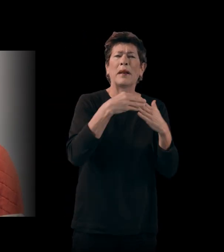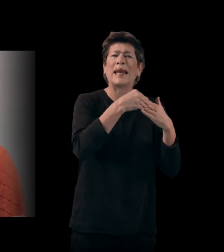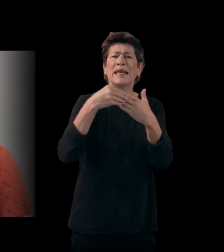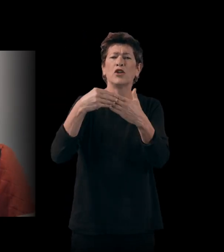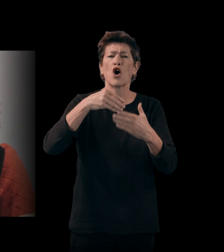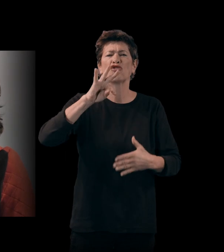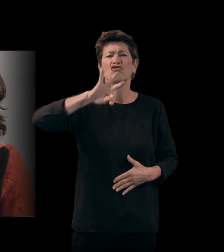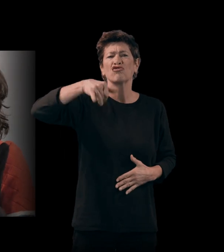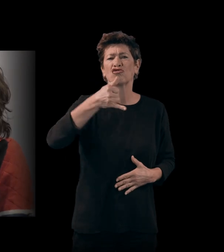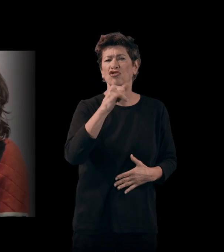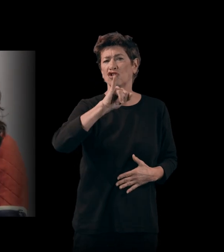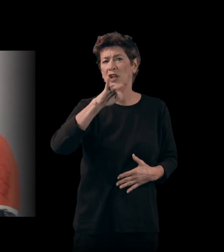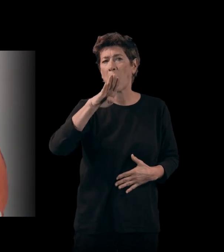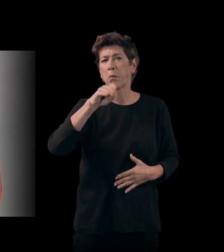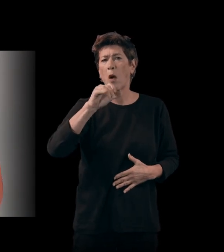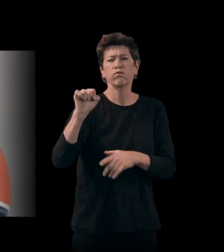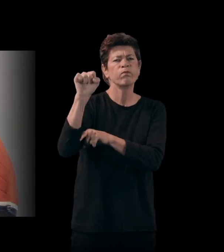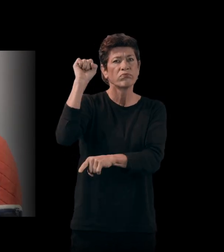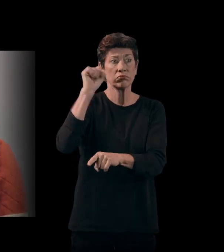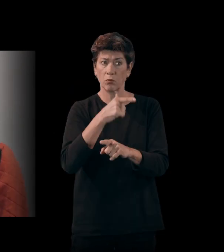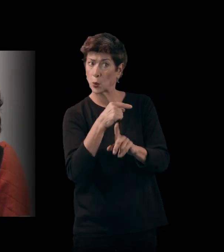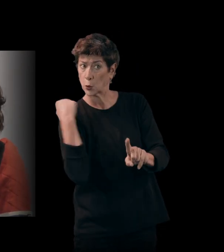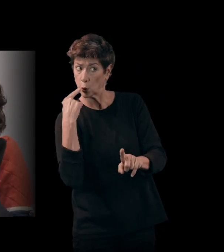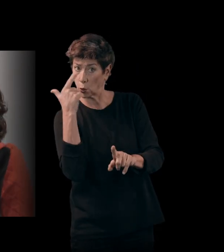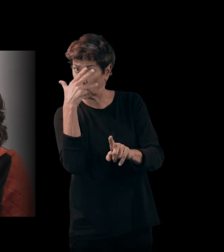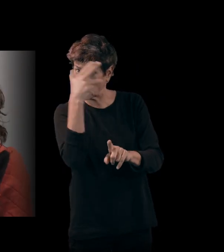tutélaire, puisque avant d'aller Ouvéa, on reste une semaine à Tendo,